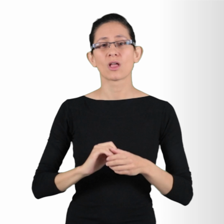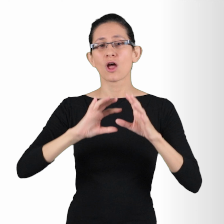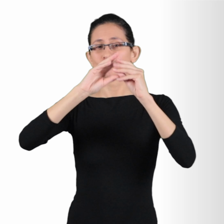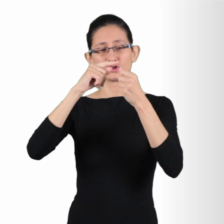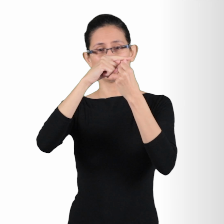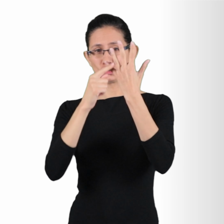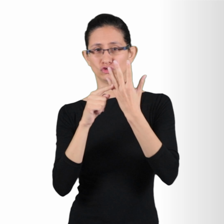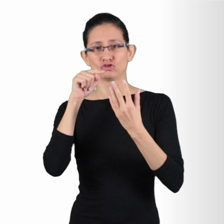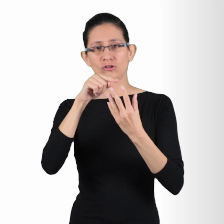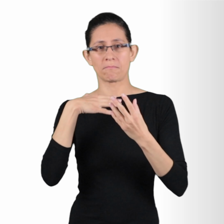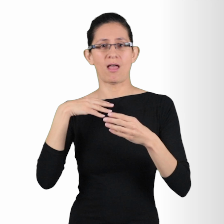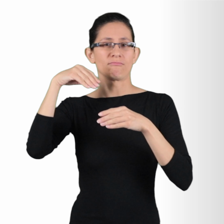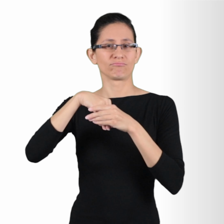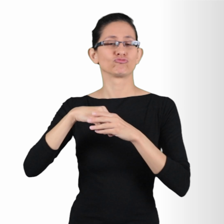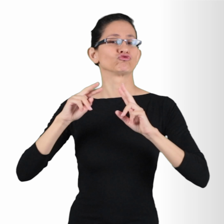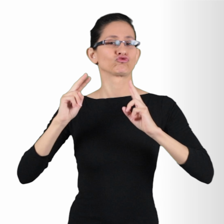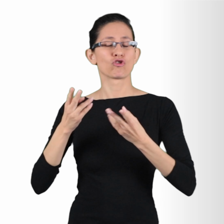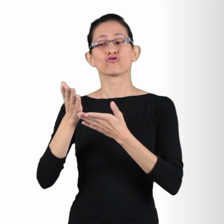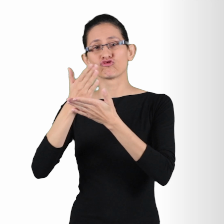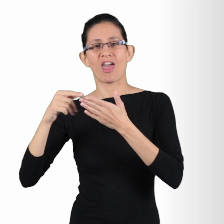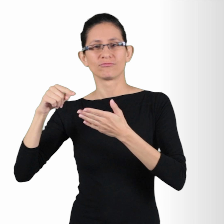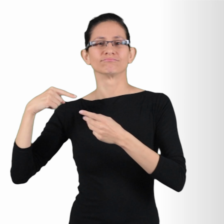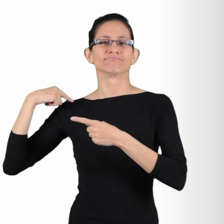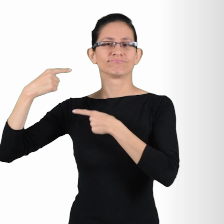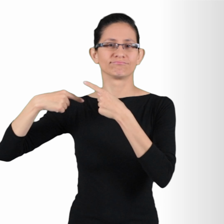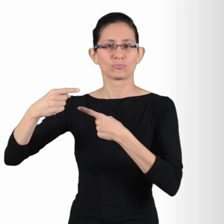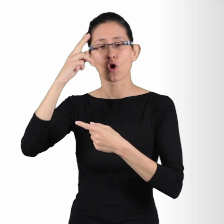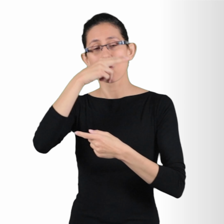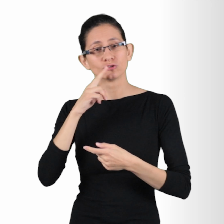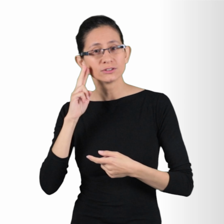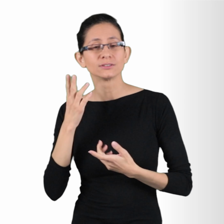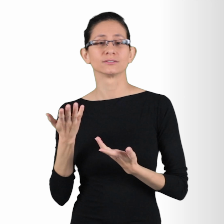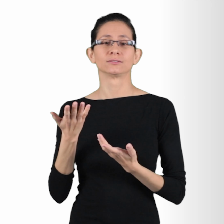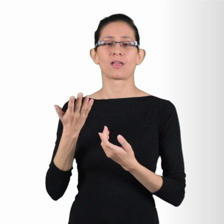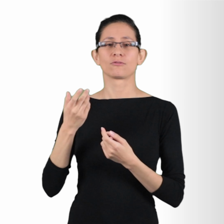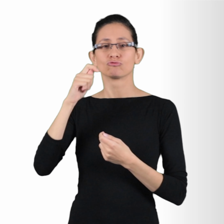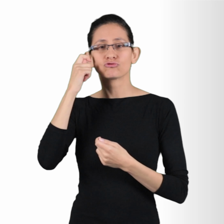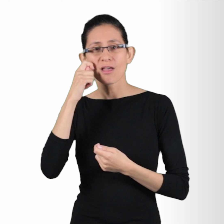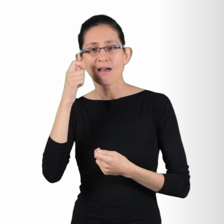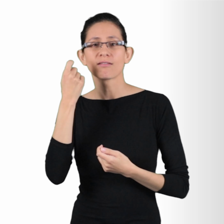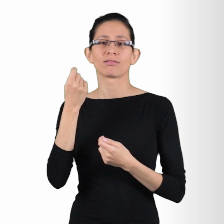Wszystkie te elementy są w części dziedziczone po rodzicach, dziadkach,